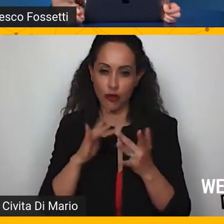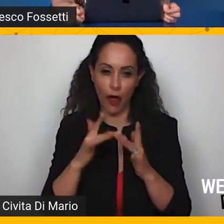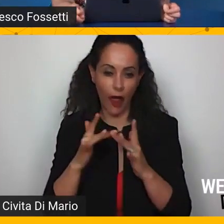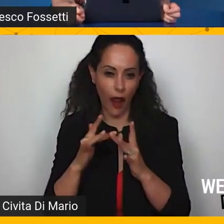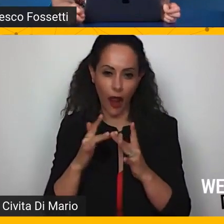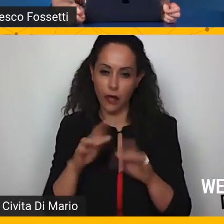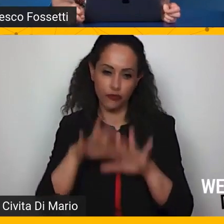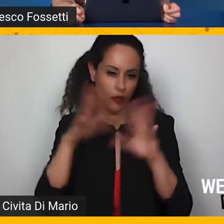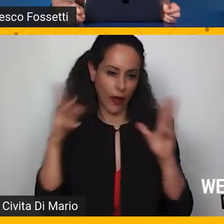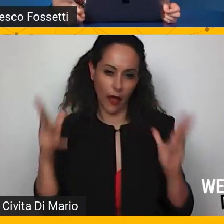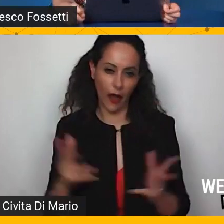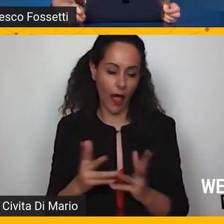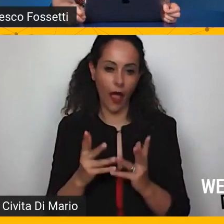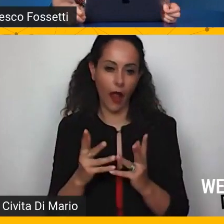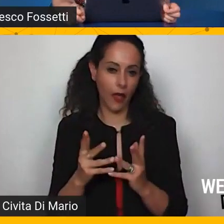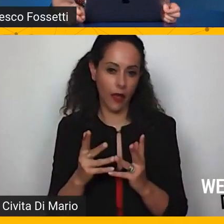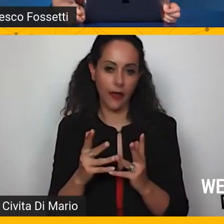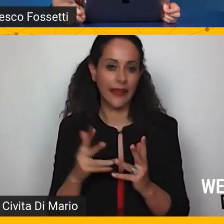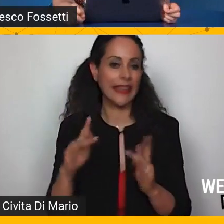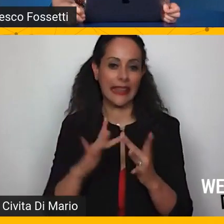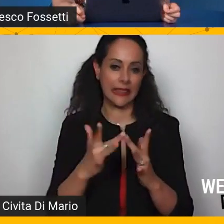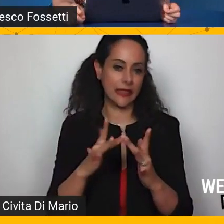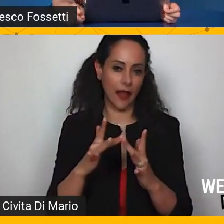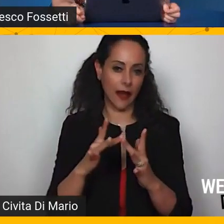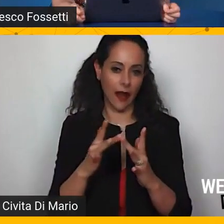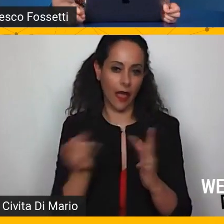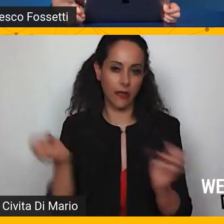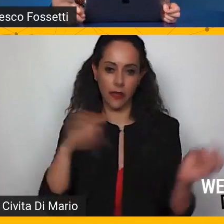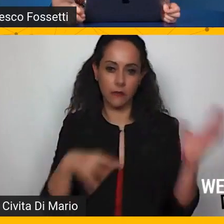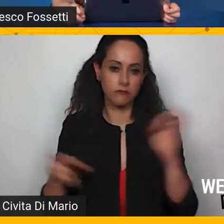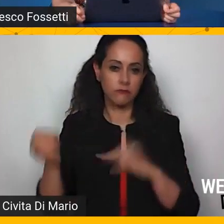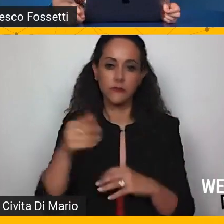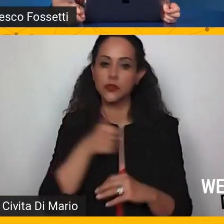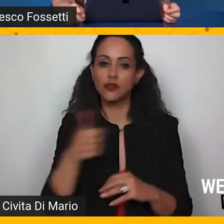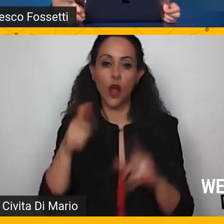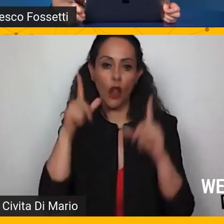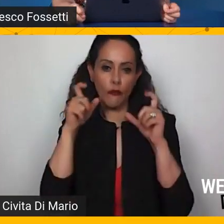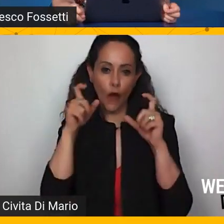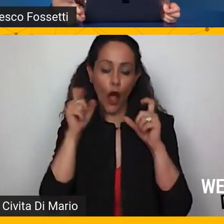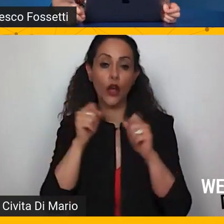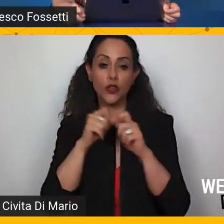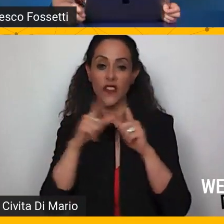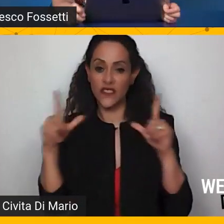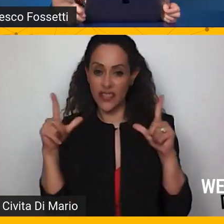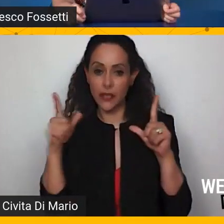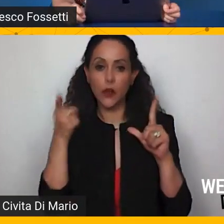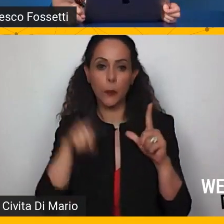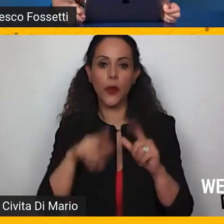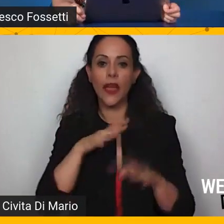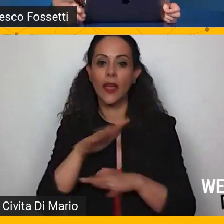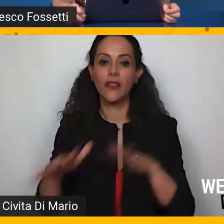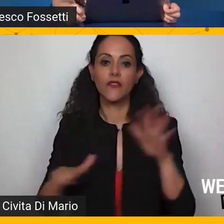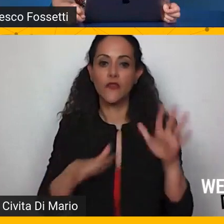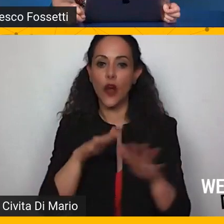fondamentalmente in generale sul mondo internet, non solo